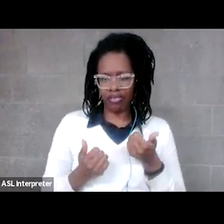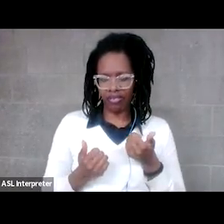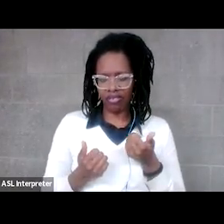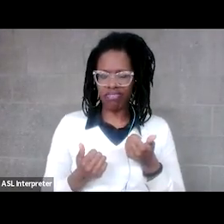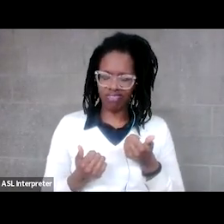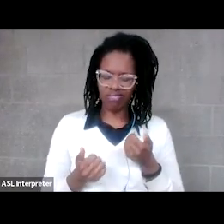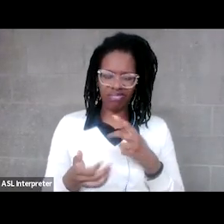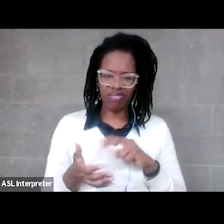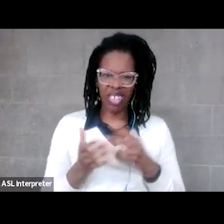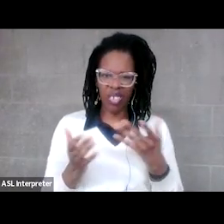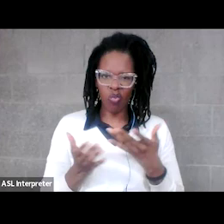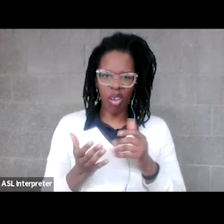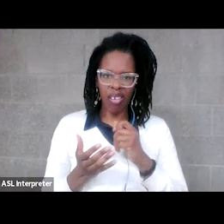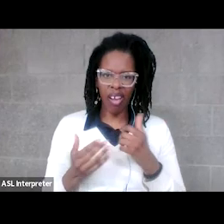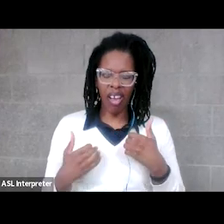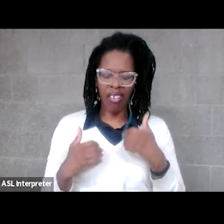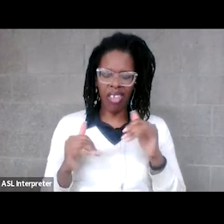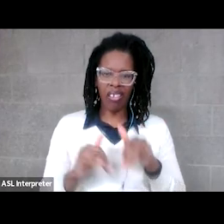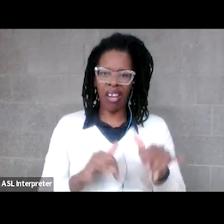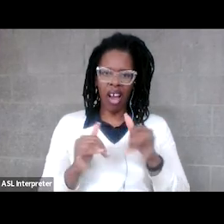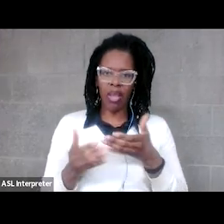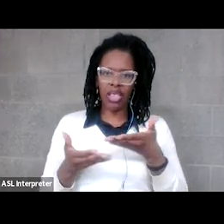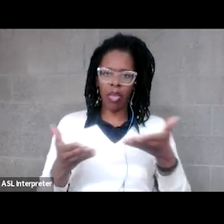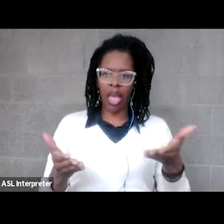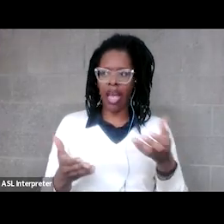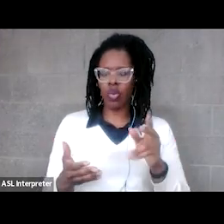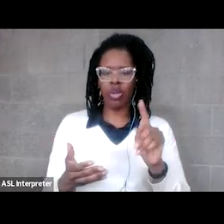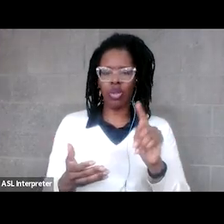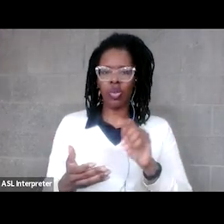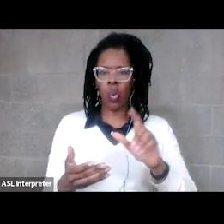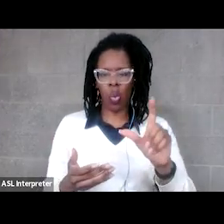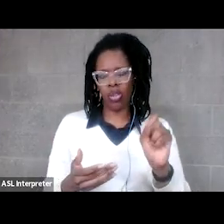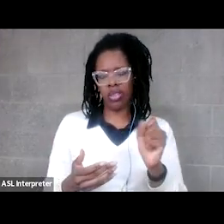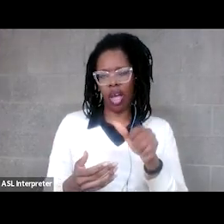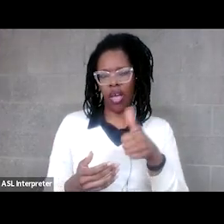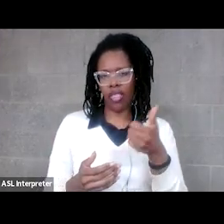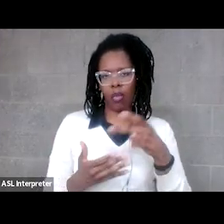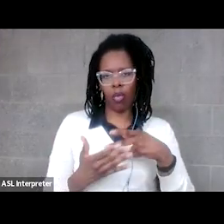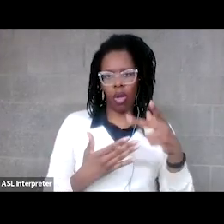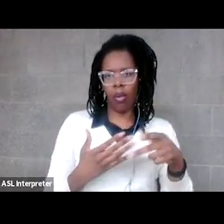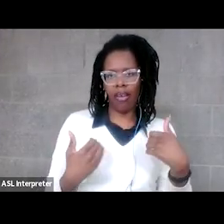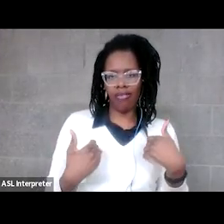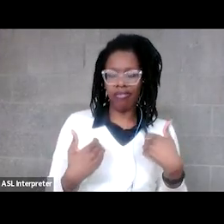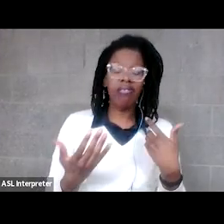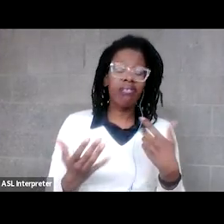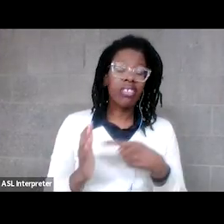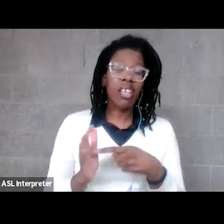o herramientas comunes que otros participantes del programa suelen tener, como un teléfono confiable.